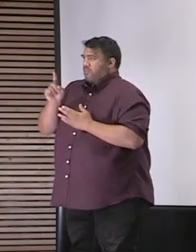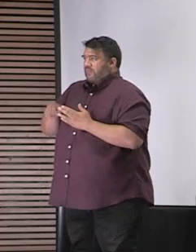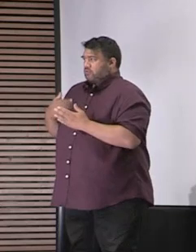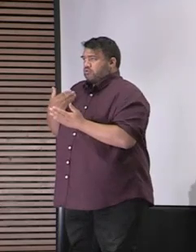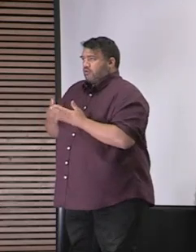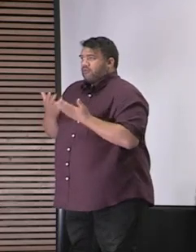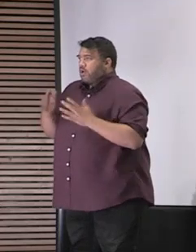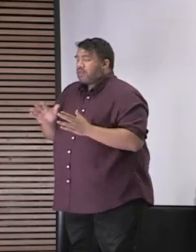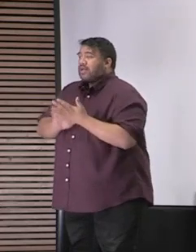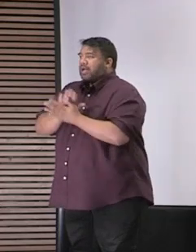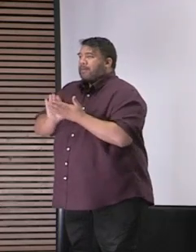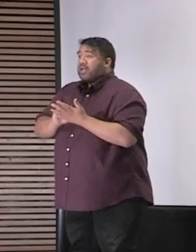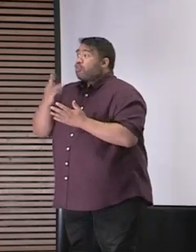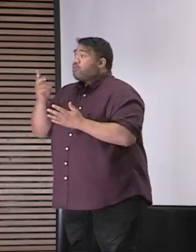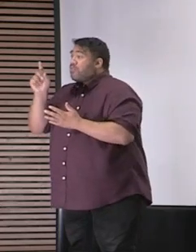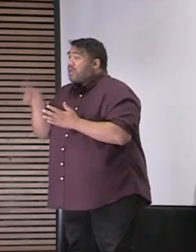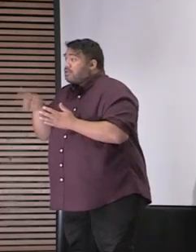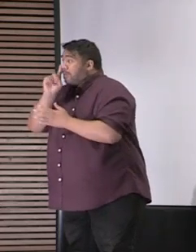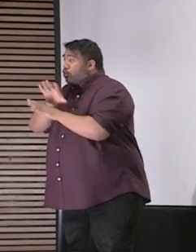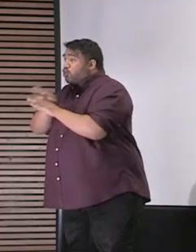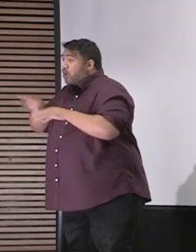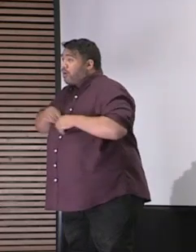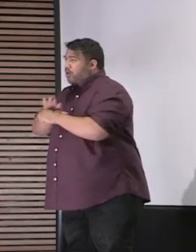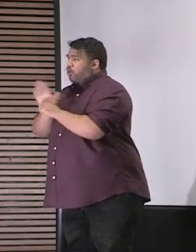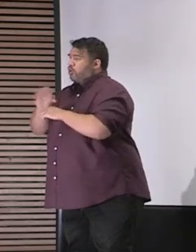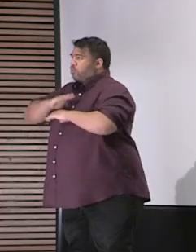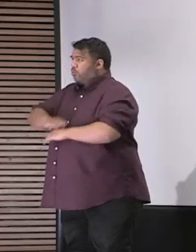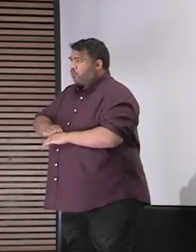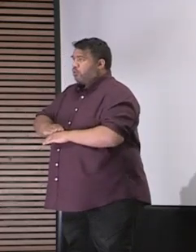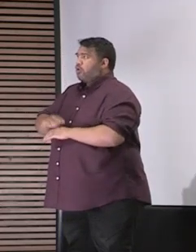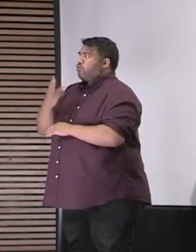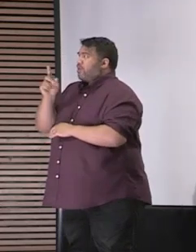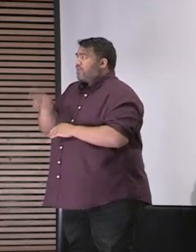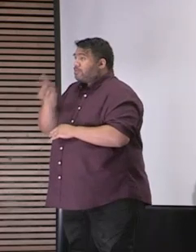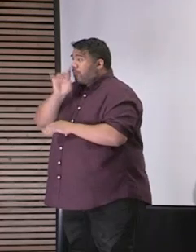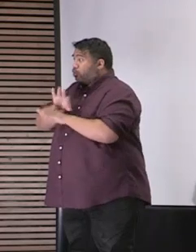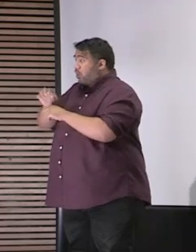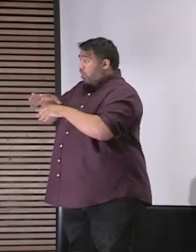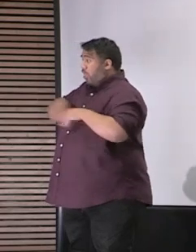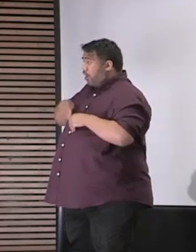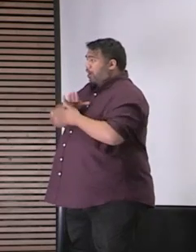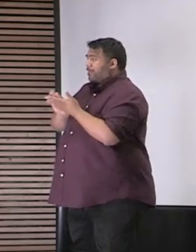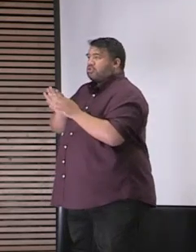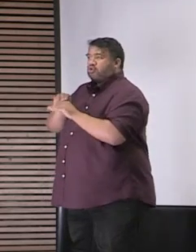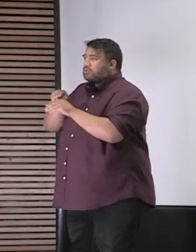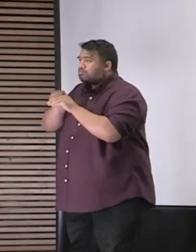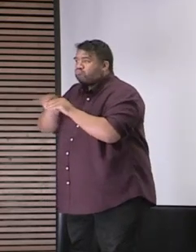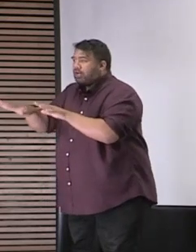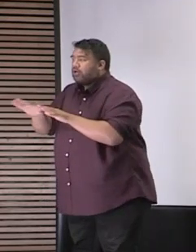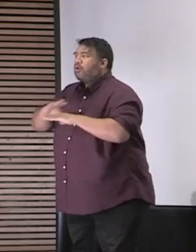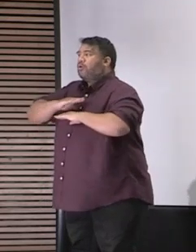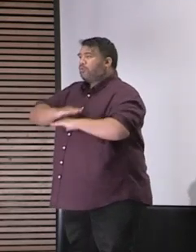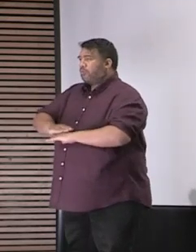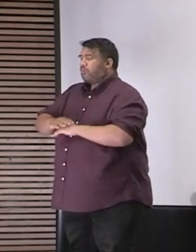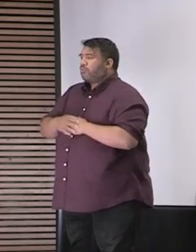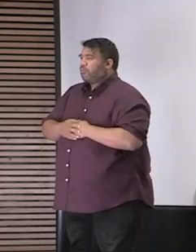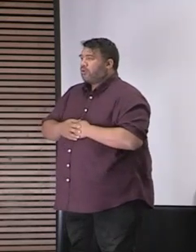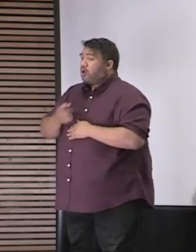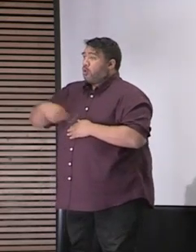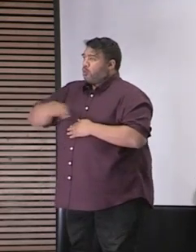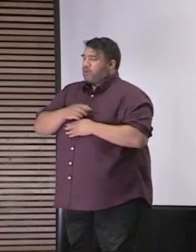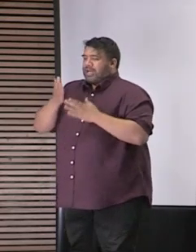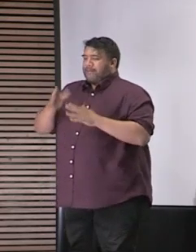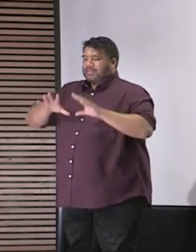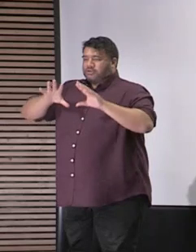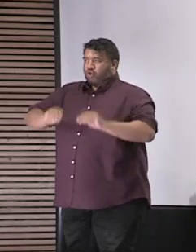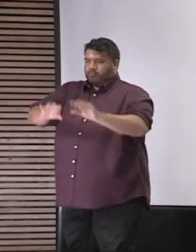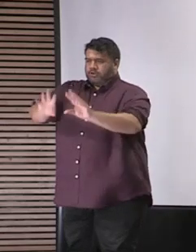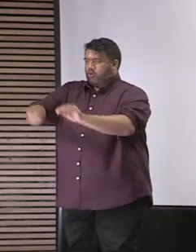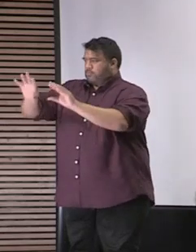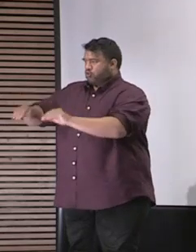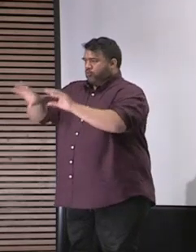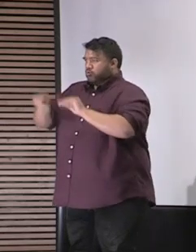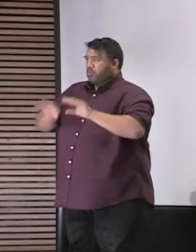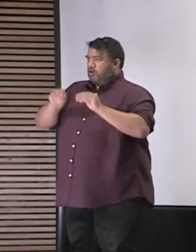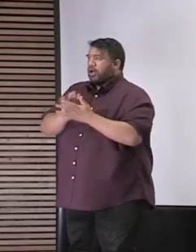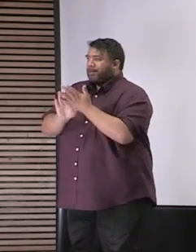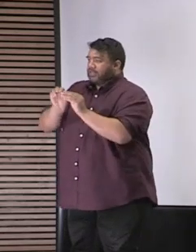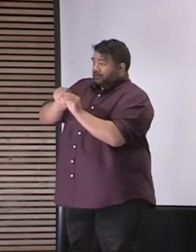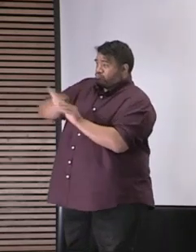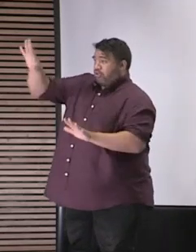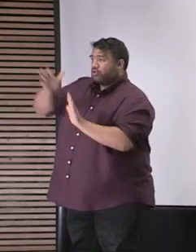tendríamos 4.000 casos este fin